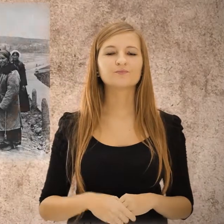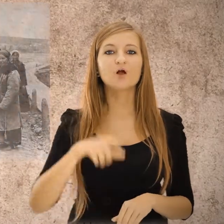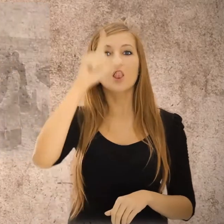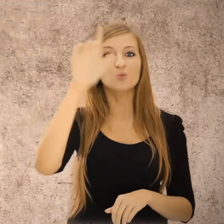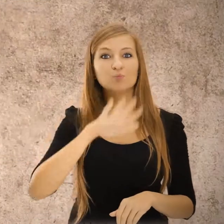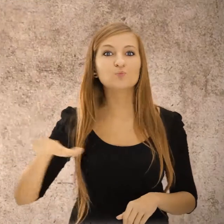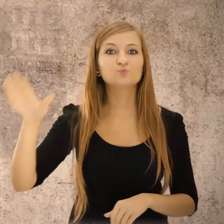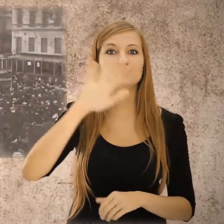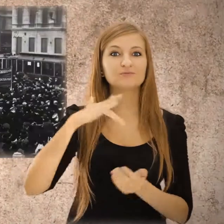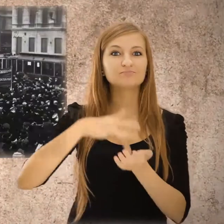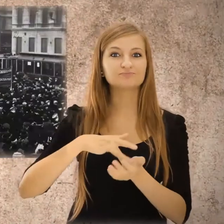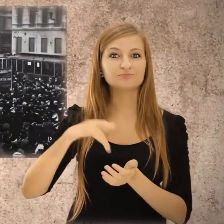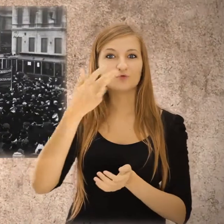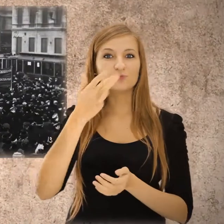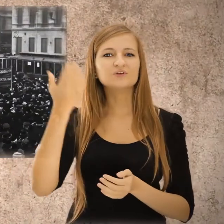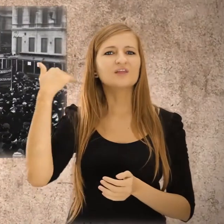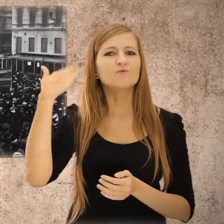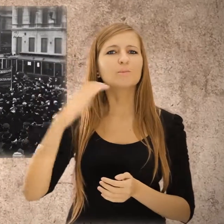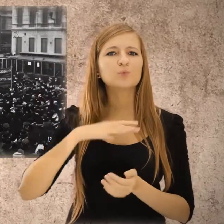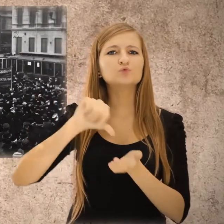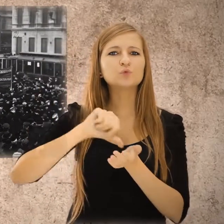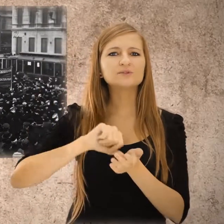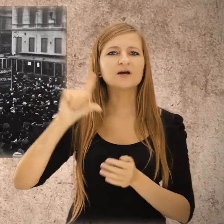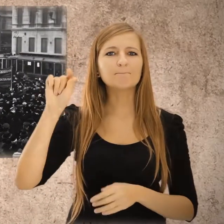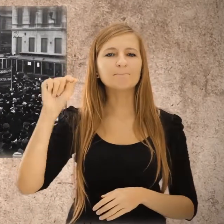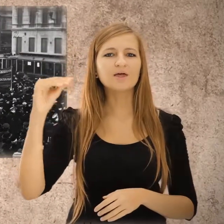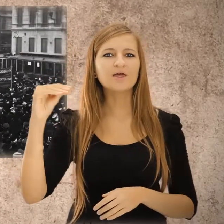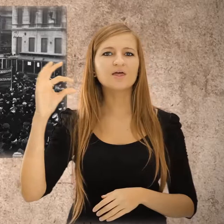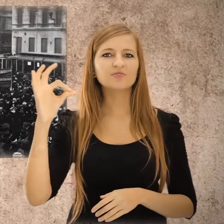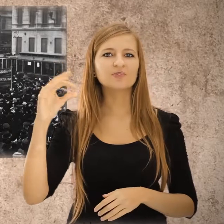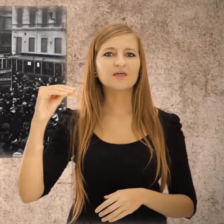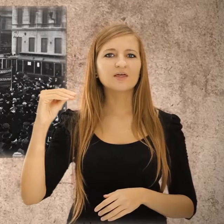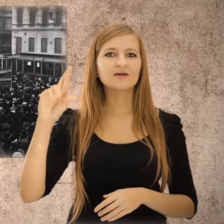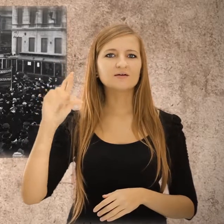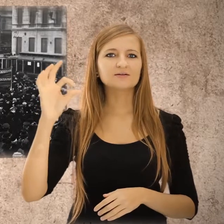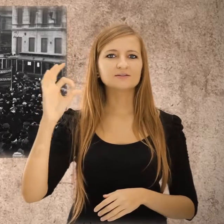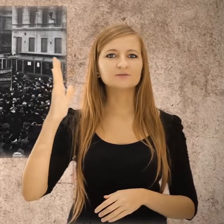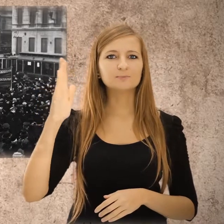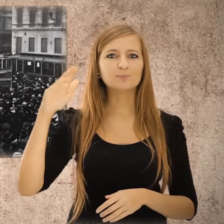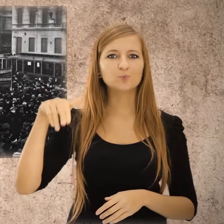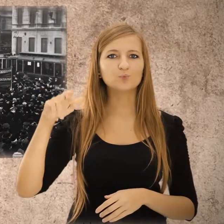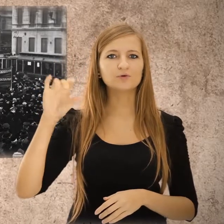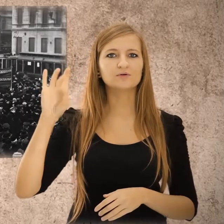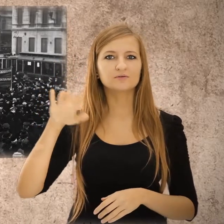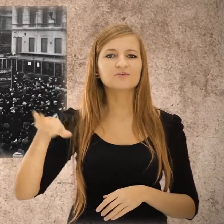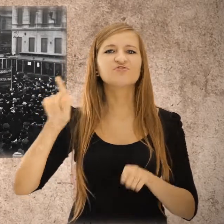Ludność w miastach, zwłaszcza w stolicy wtedy stolicą Rosji był Petersburg.